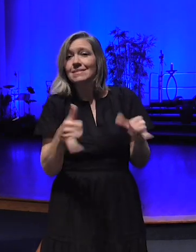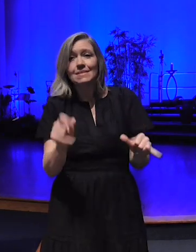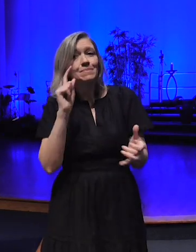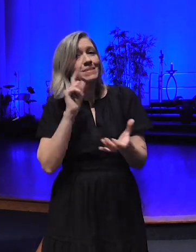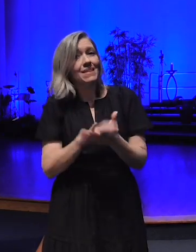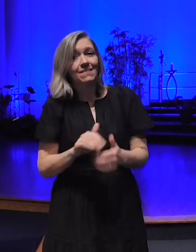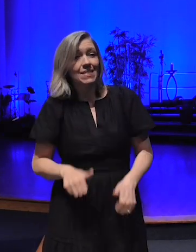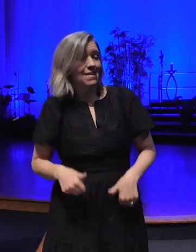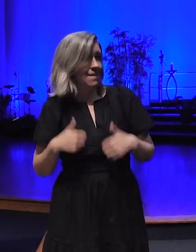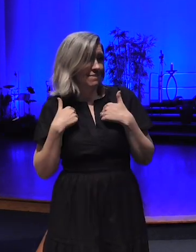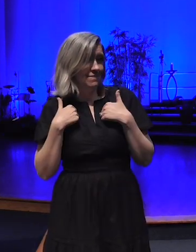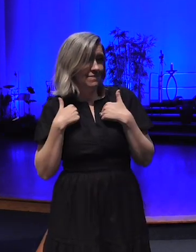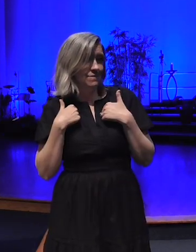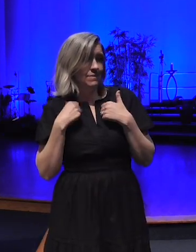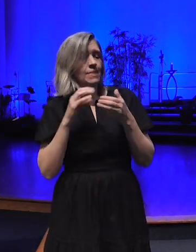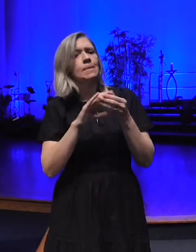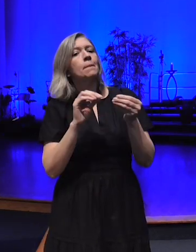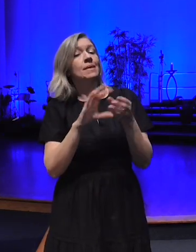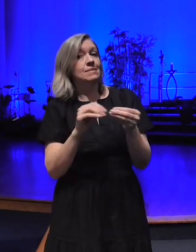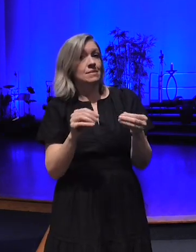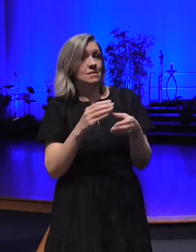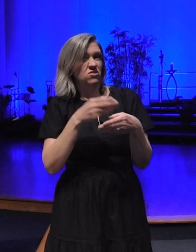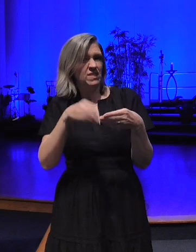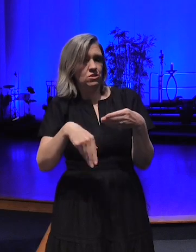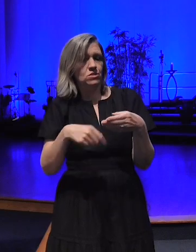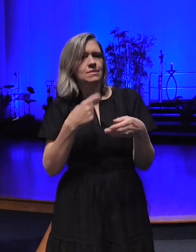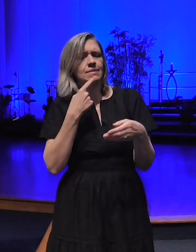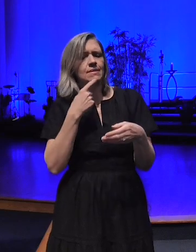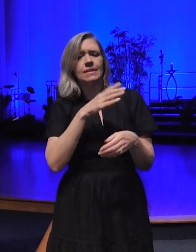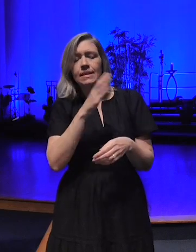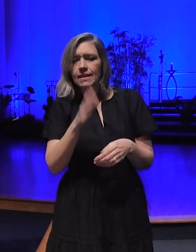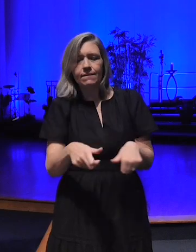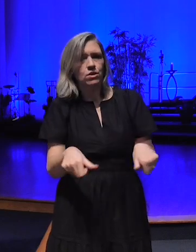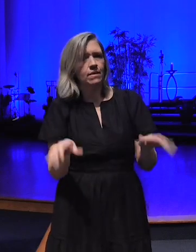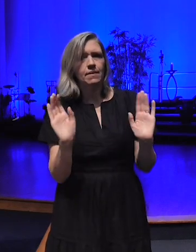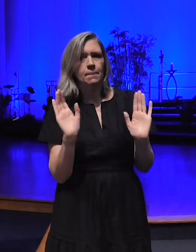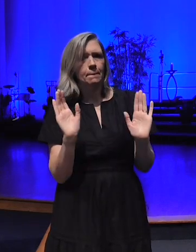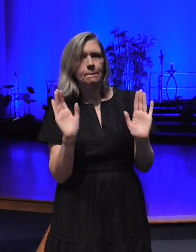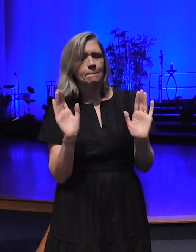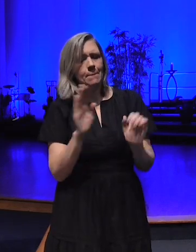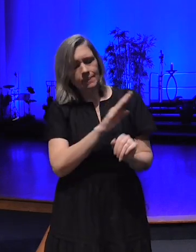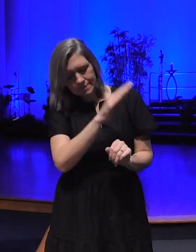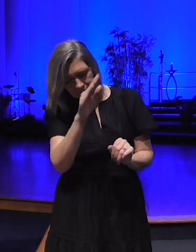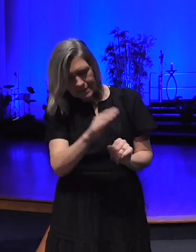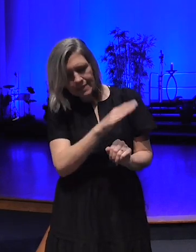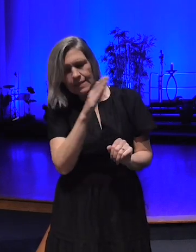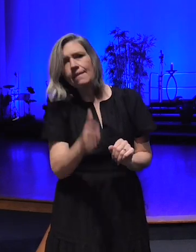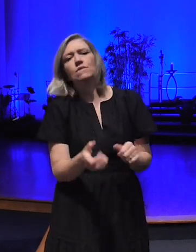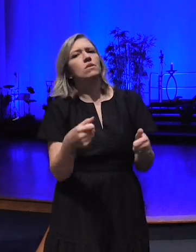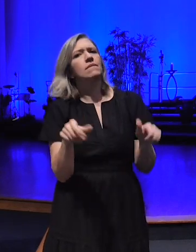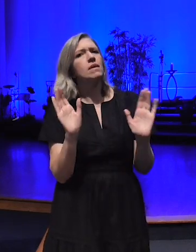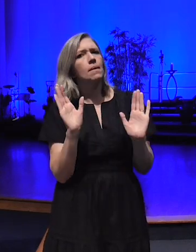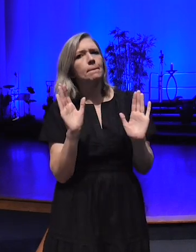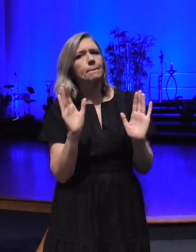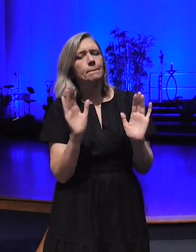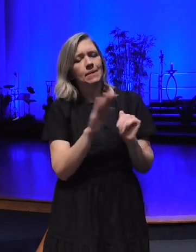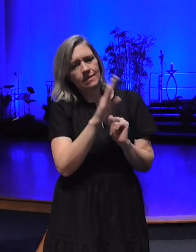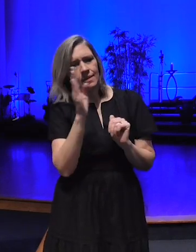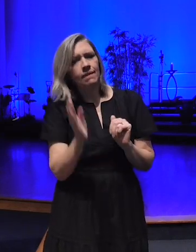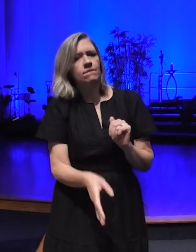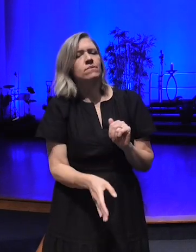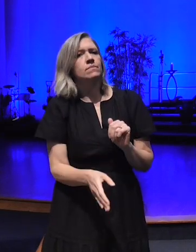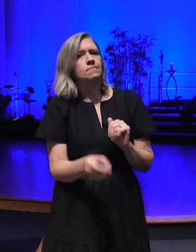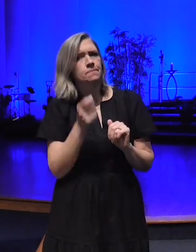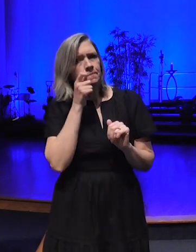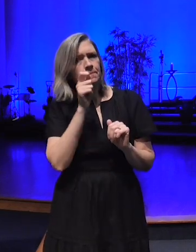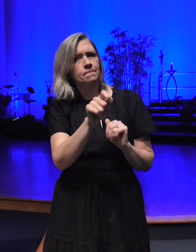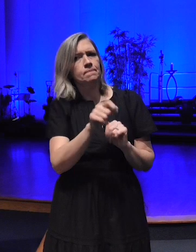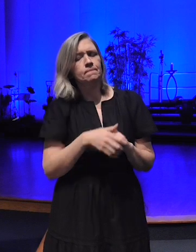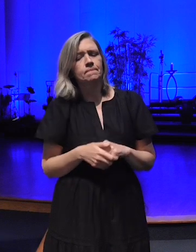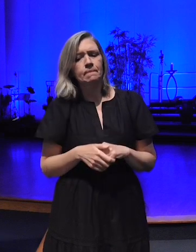y el mensaje concluyó nunca te rindas nunca te rindas nunca nunca nunca te rindas y así ese